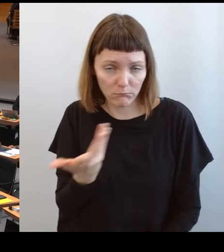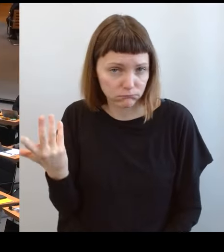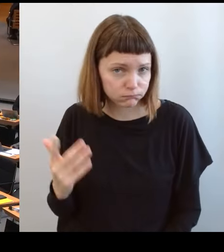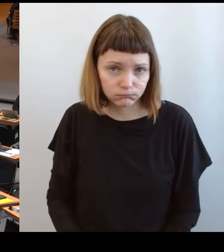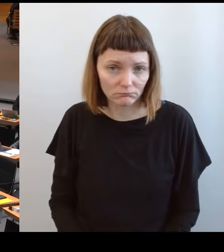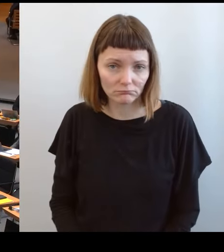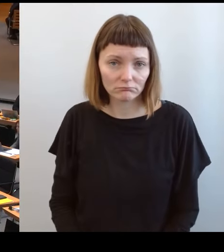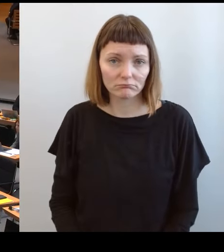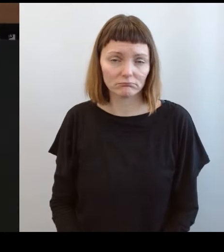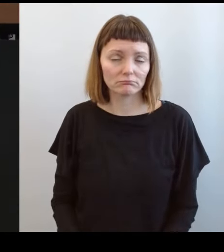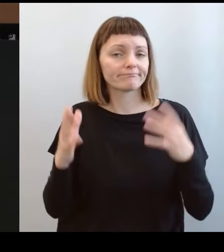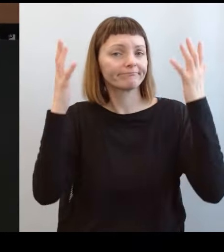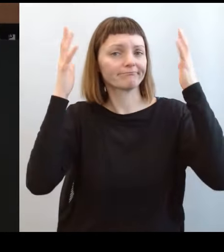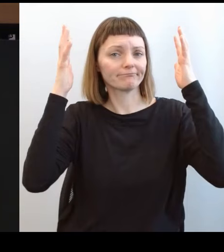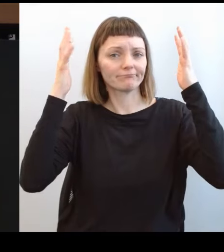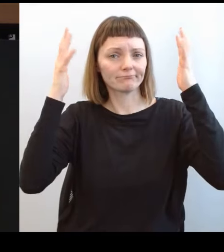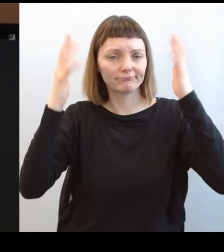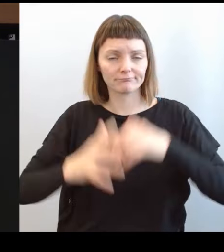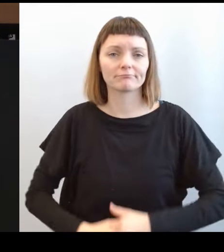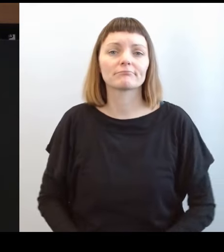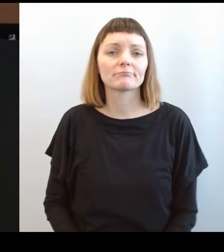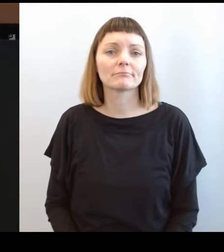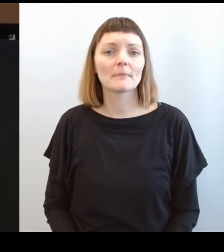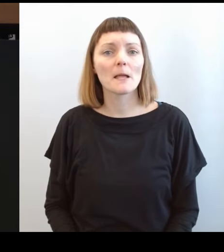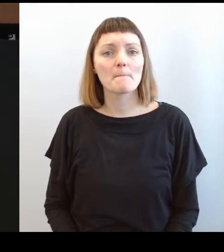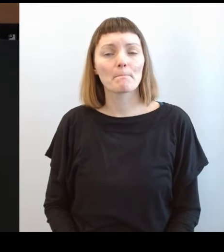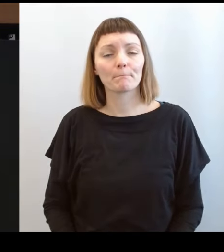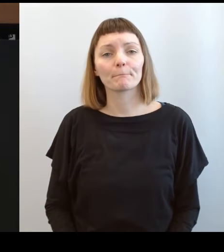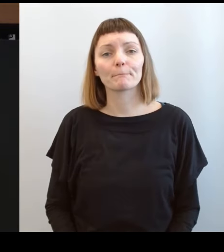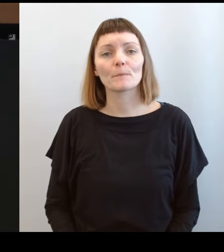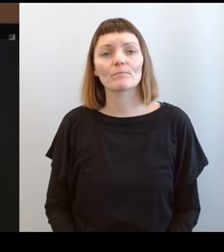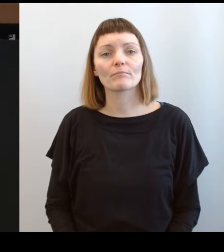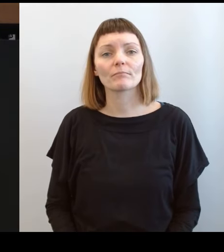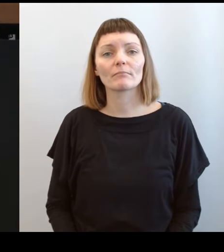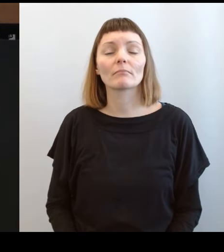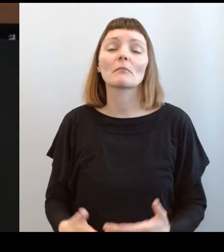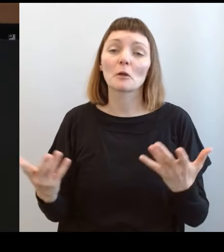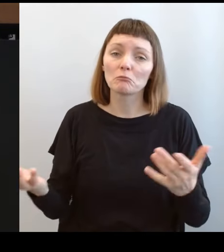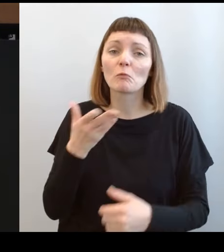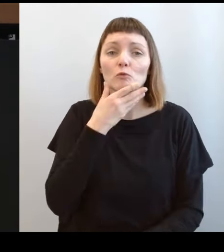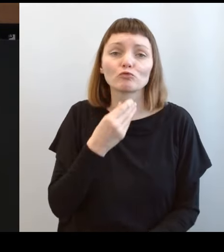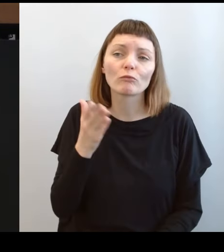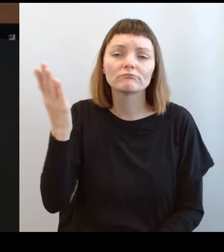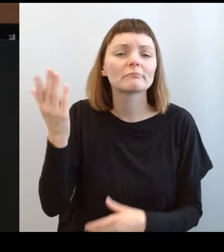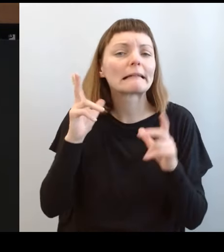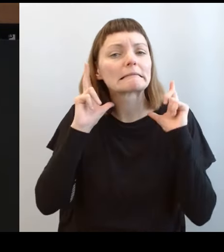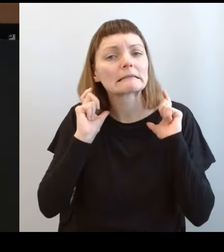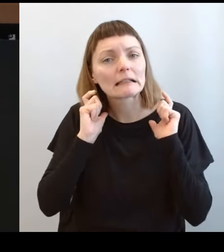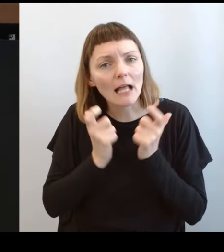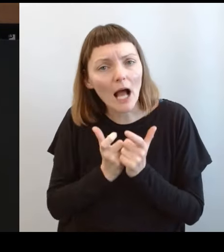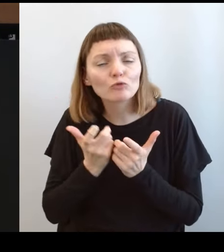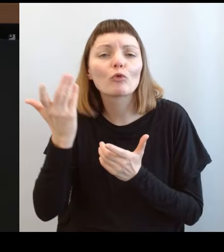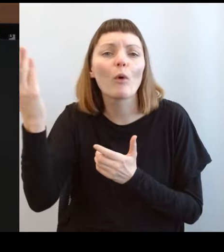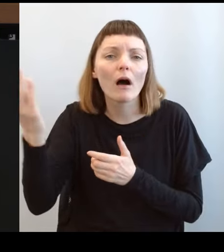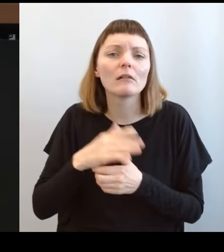Und es ist ja schön, dass der Herr Senator sagt im Ausschuss, man müsse ja Wege finden, um Mieterschutz bei Indexmieten zu gewährleisten.